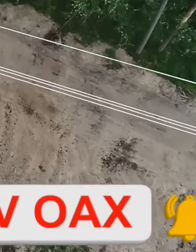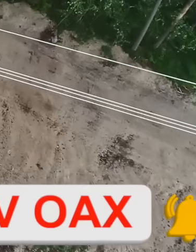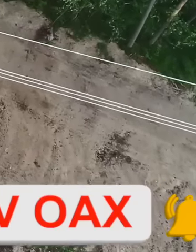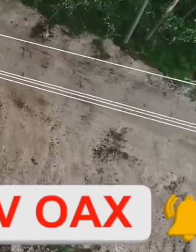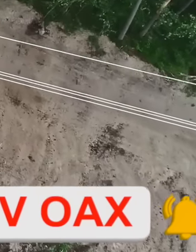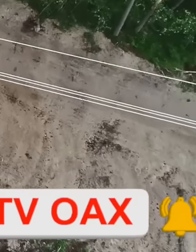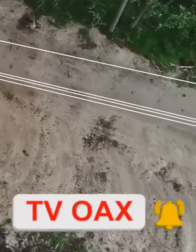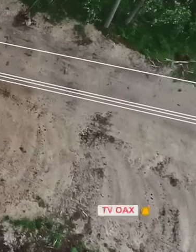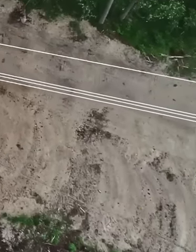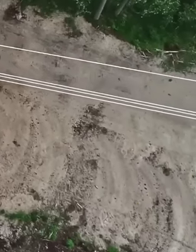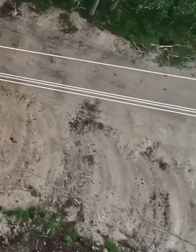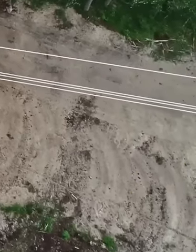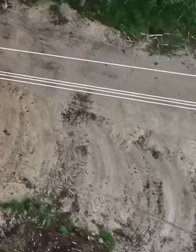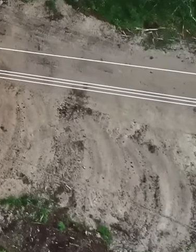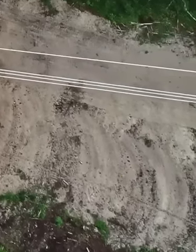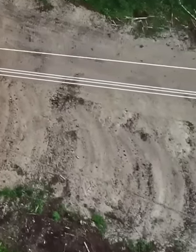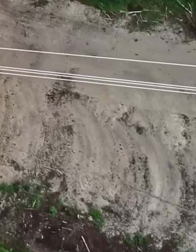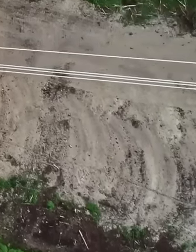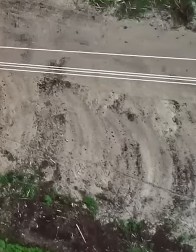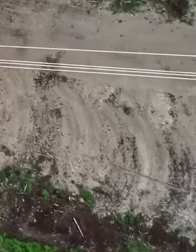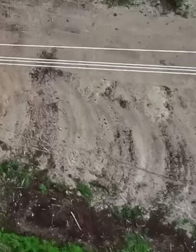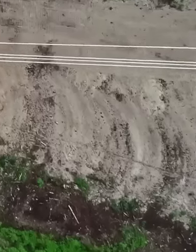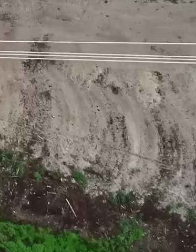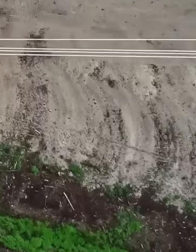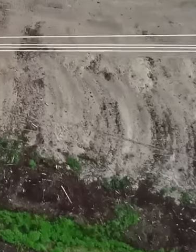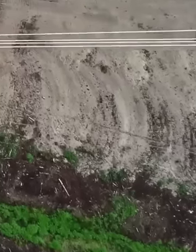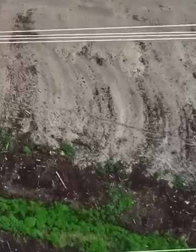los proyectos de generación. Estos proyectos se definieron a partir del comportamiento